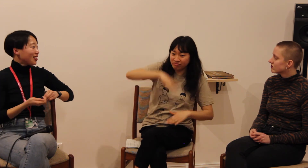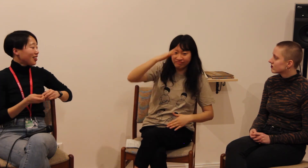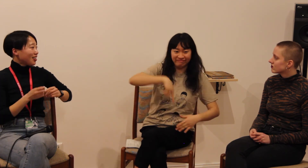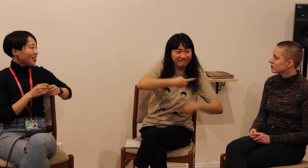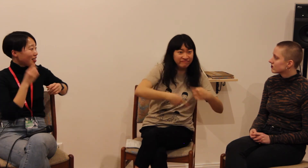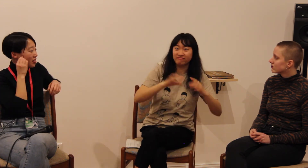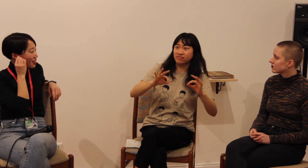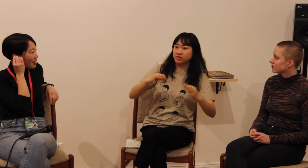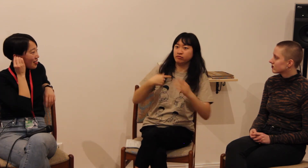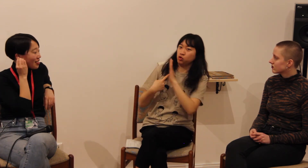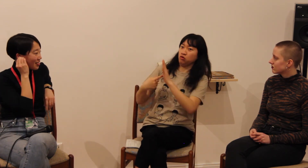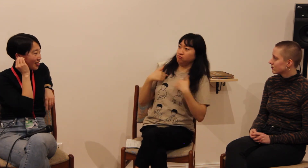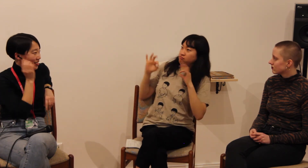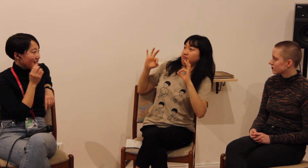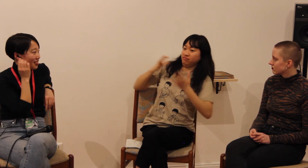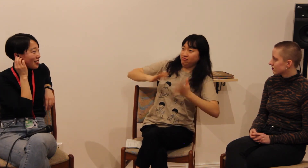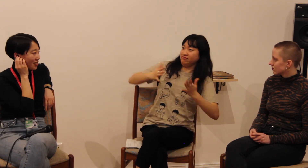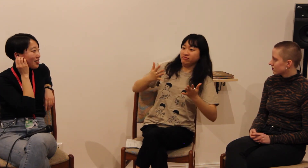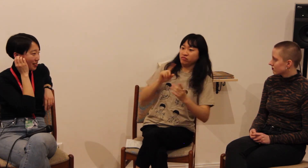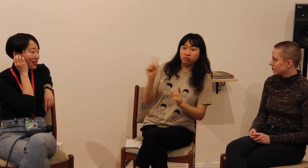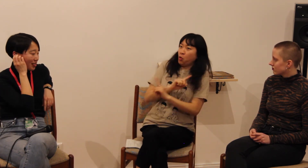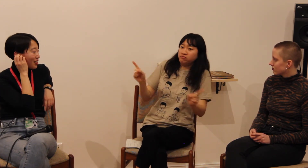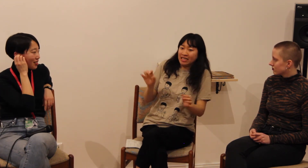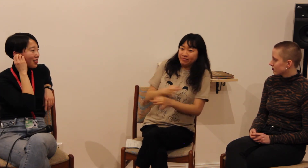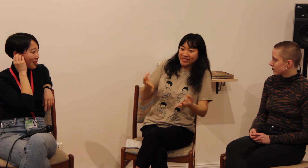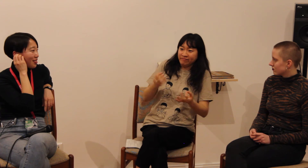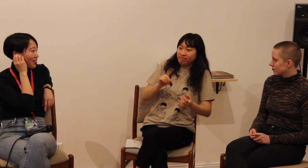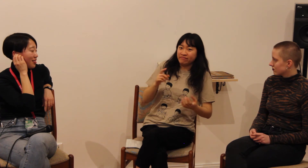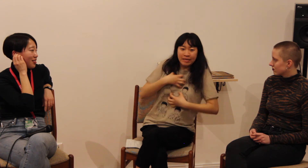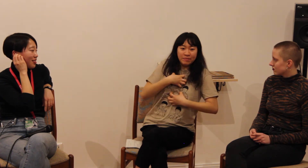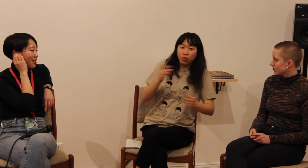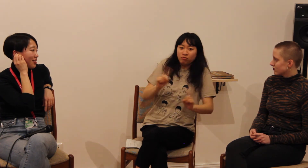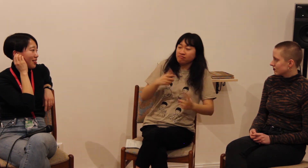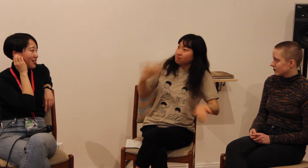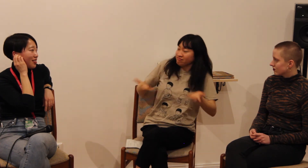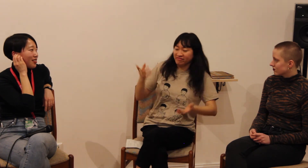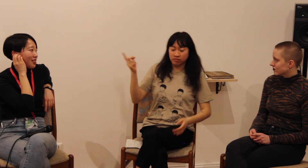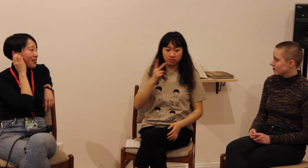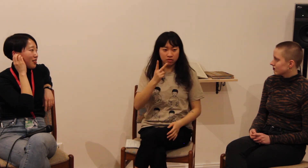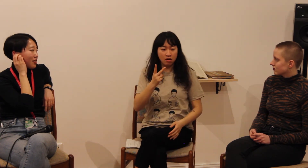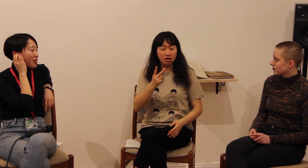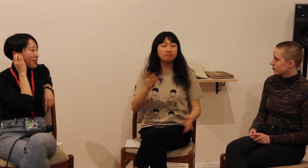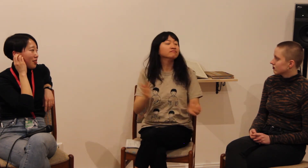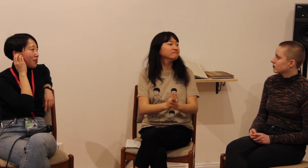Da waren sie eher besorgt und ich haben ihnen gezeigt, dass es mir gut geht, dass ich keine Probleme habe.